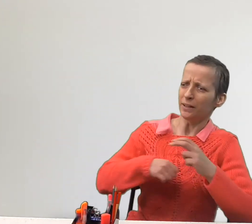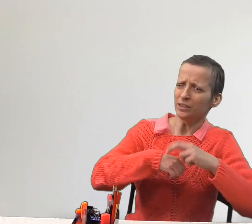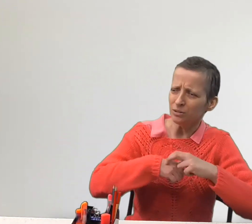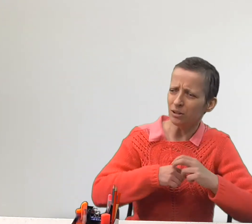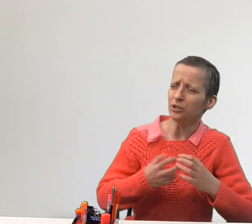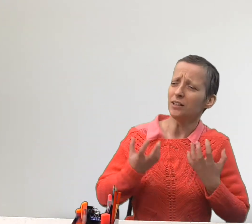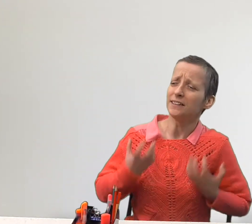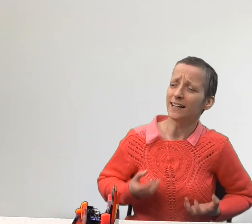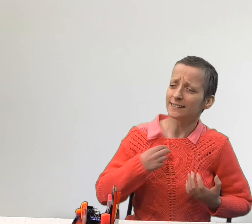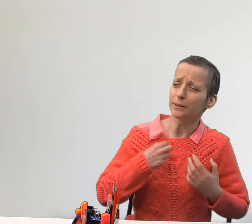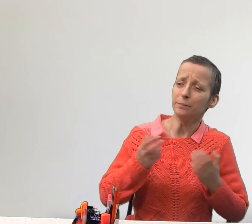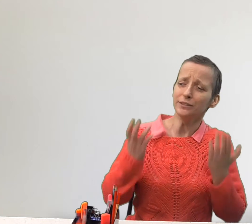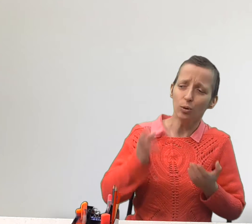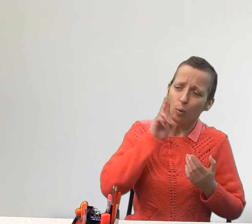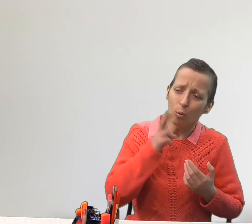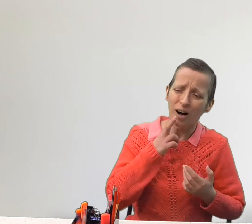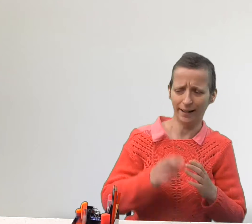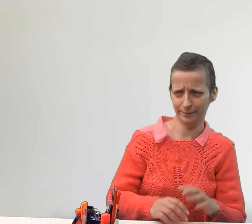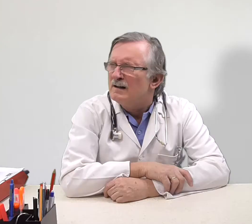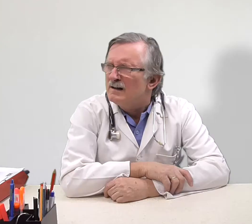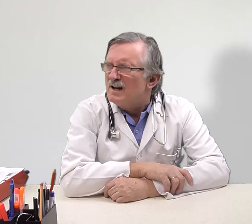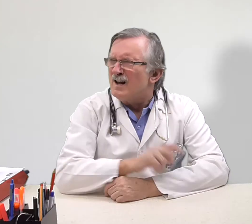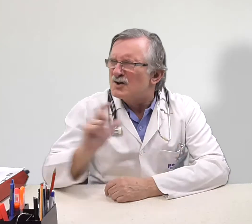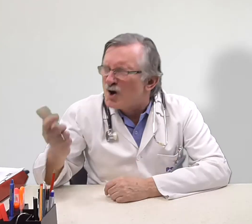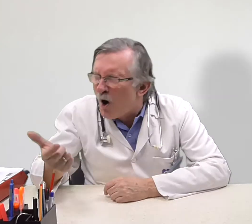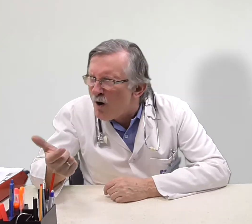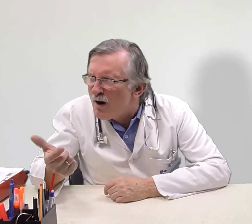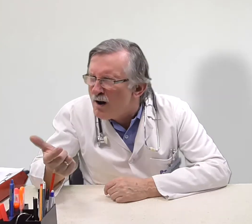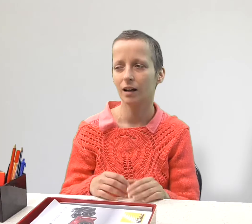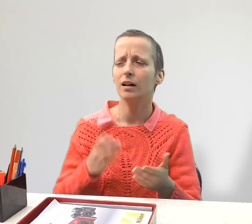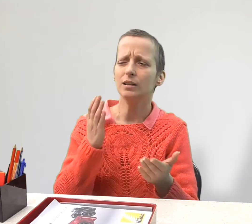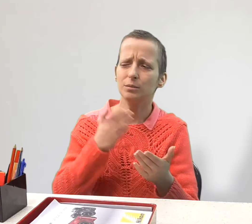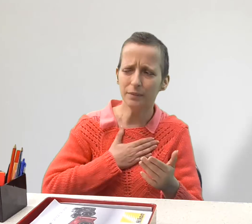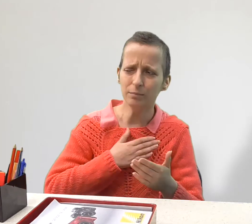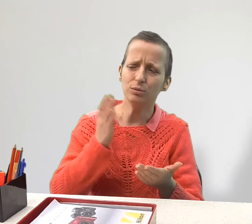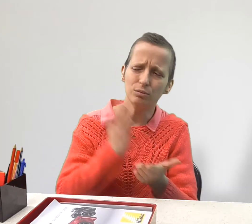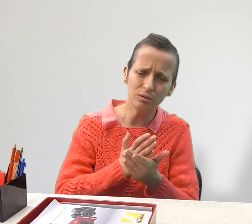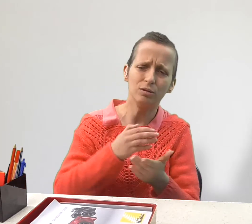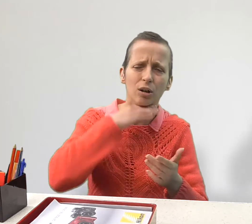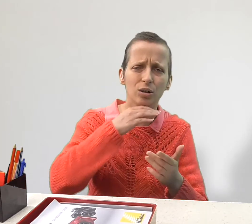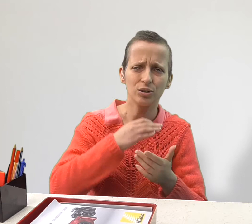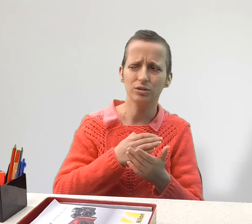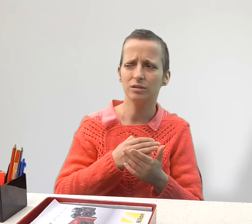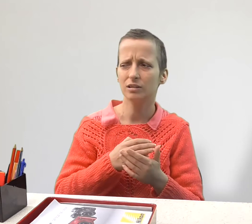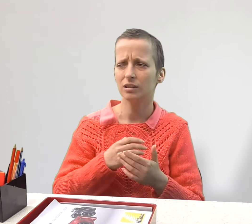Panie doktorze! Chcę być głucha! Co?! Już mam wszystkiego dosyć!